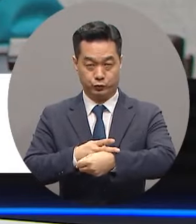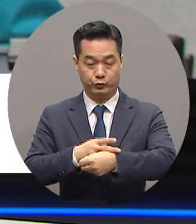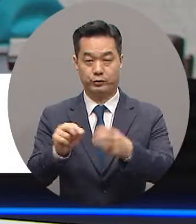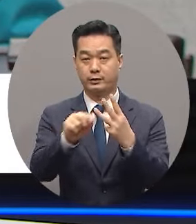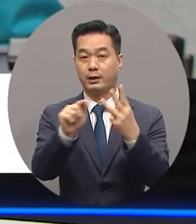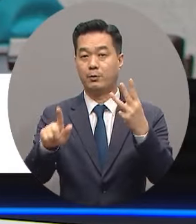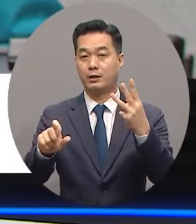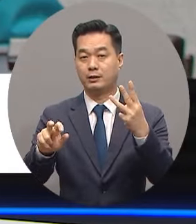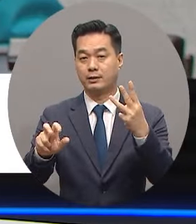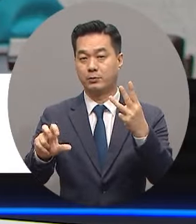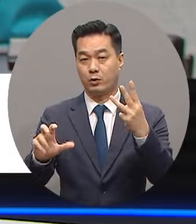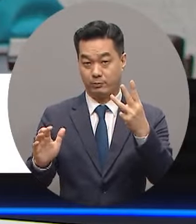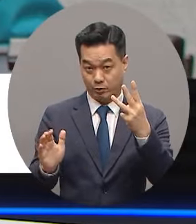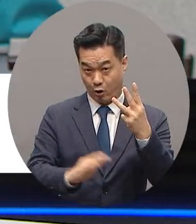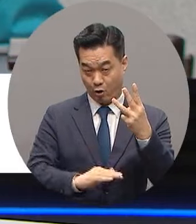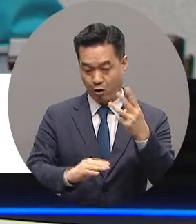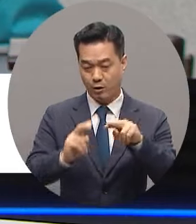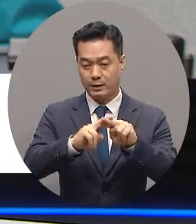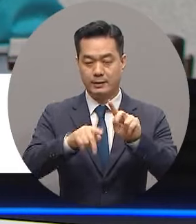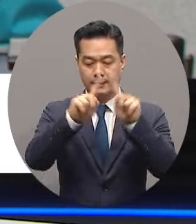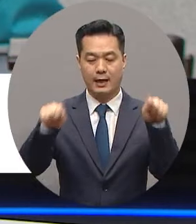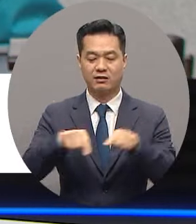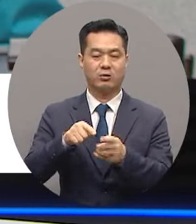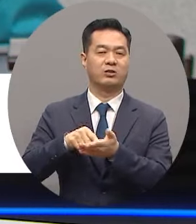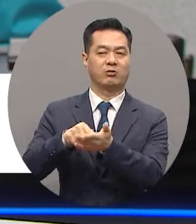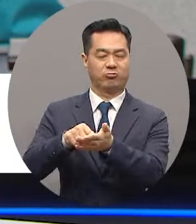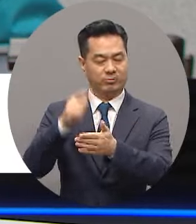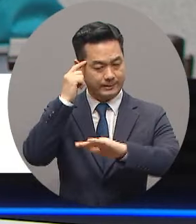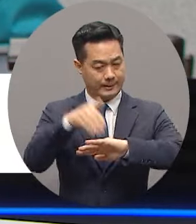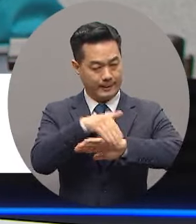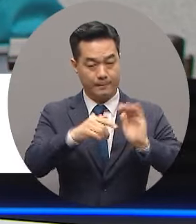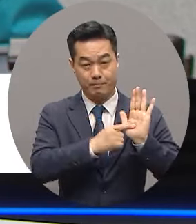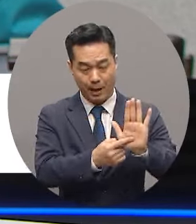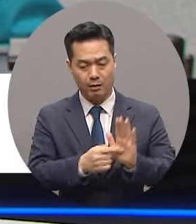(앵커) 전국 의대 교수들이 오는 25일부터사직서를 제출하겠다고 밝힌 데에 대해서